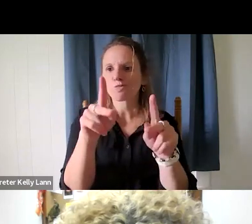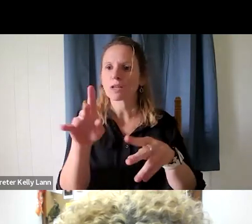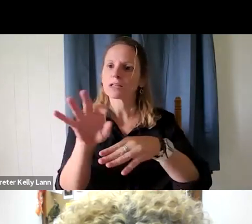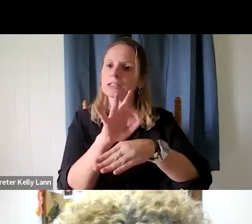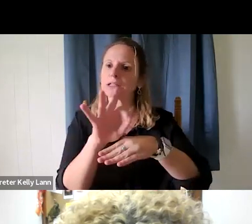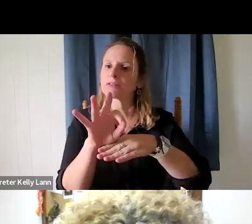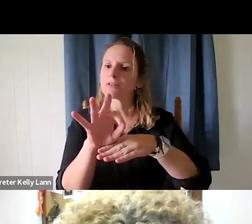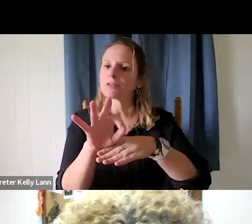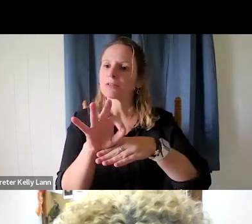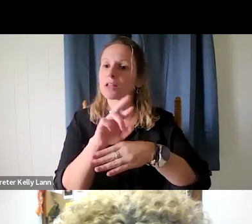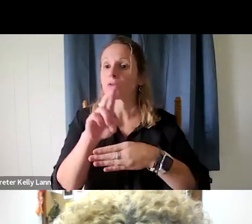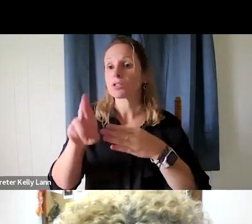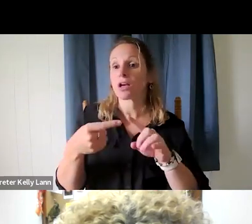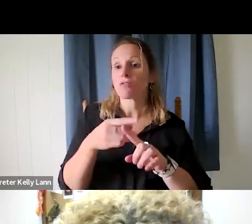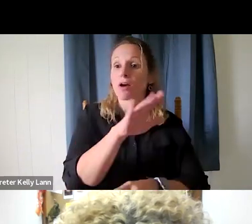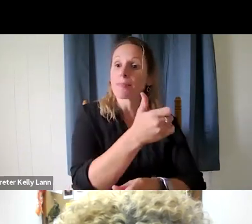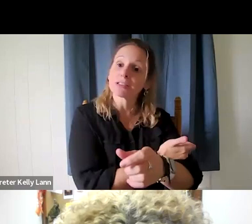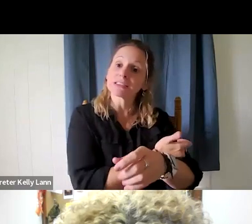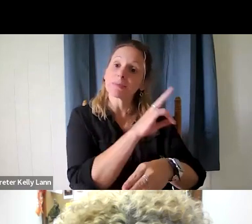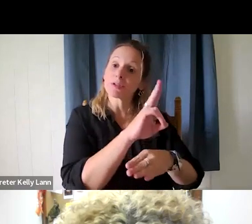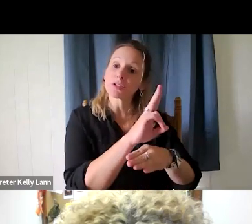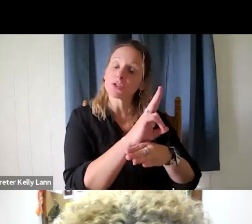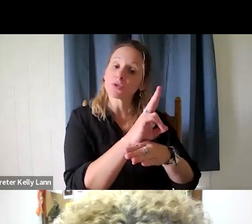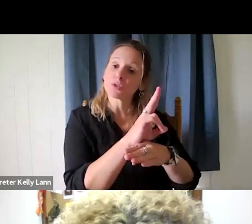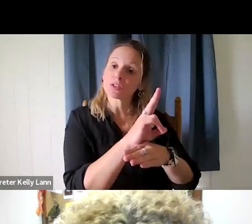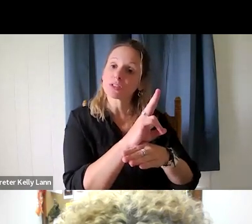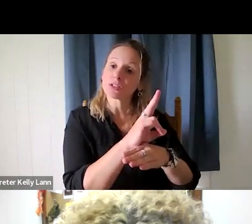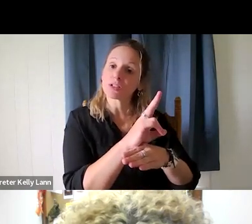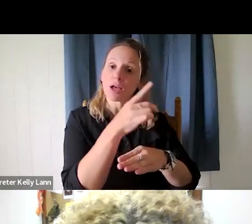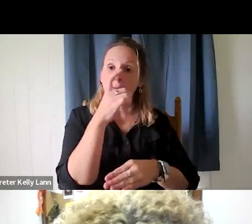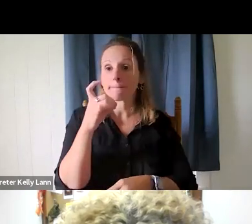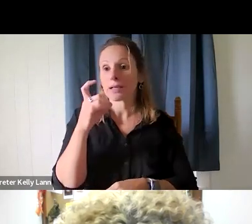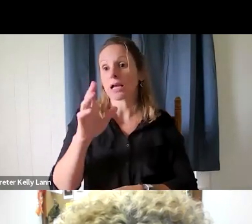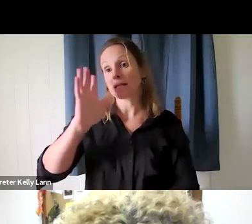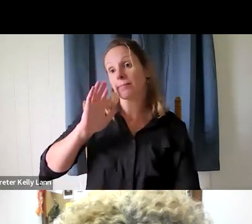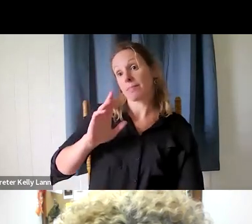como resultado de su consumo de sustancias?" Casos en los que debido al uso de sustancias en el pasado